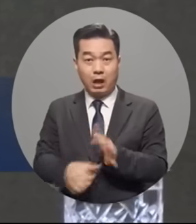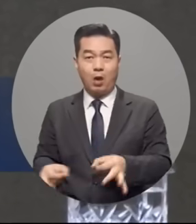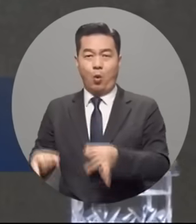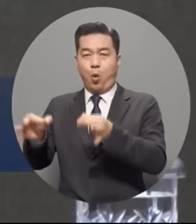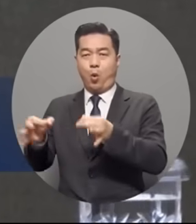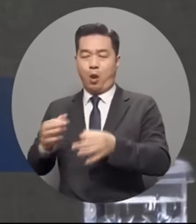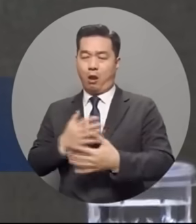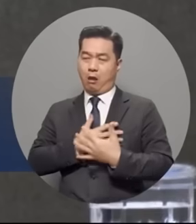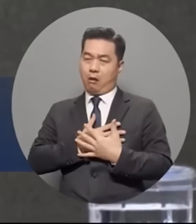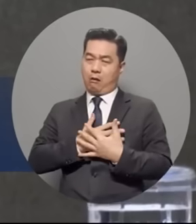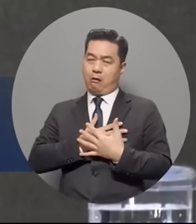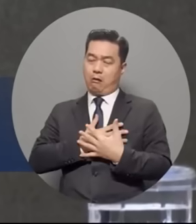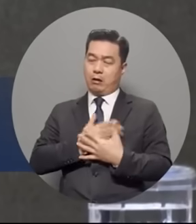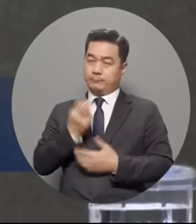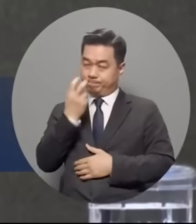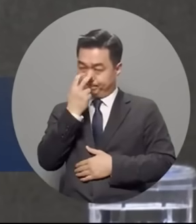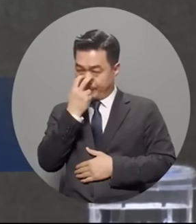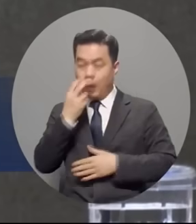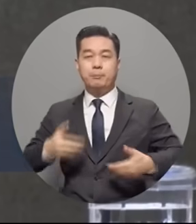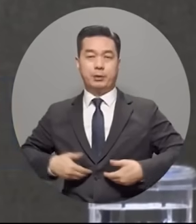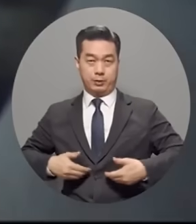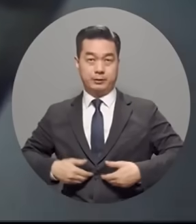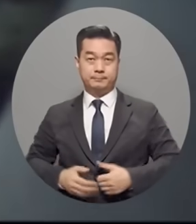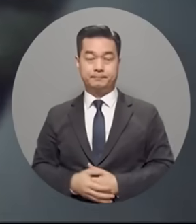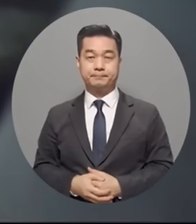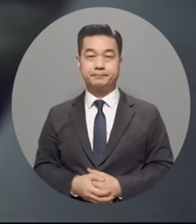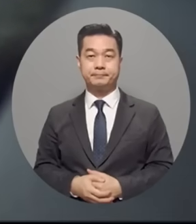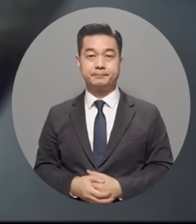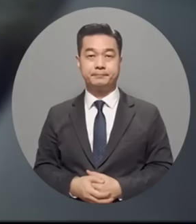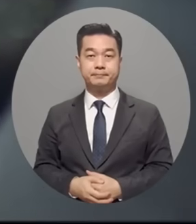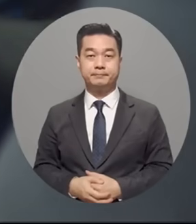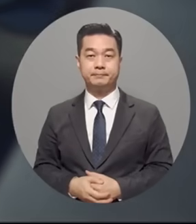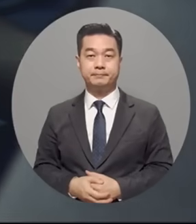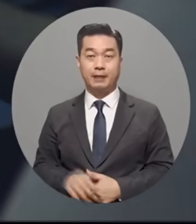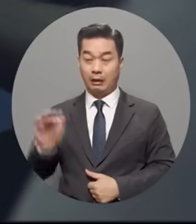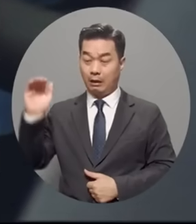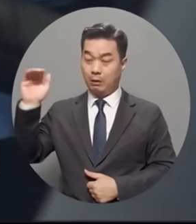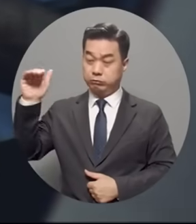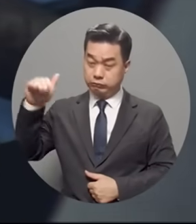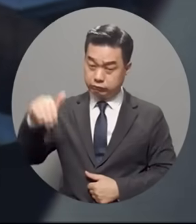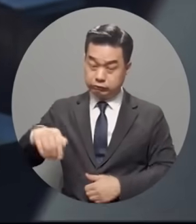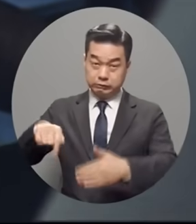인플레이션에 대한 긴장을 늦추기에는 아직이른 것으로 판단됩니다.